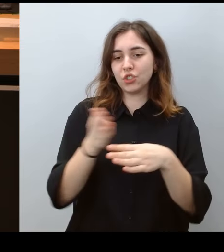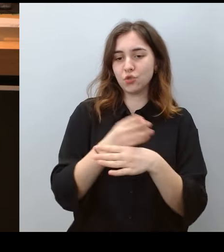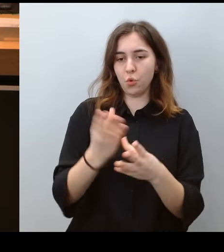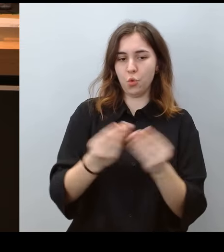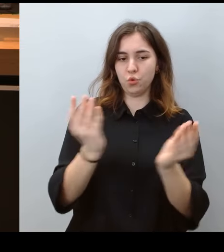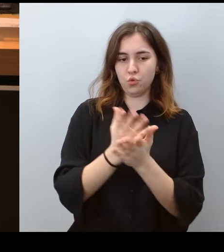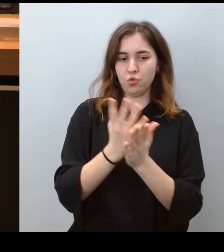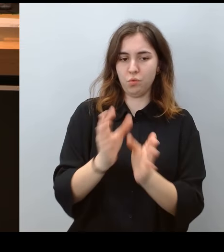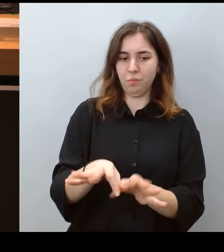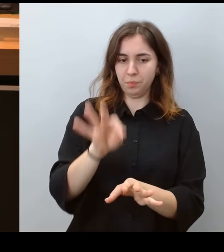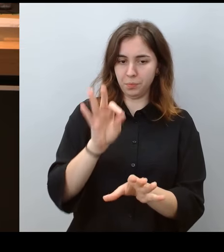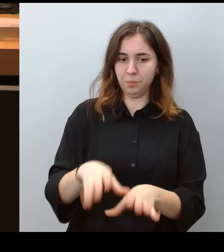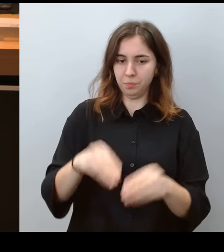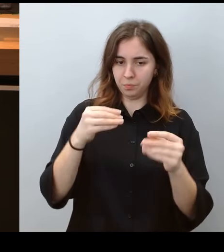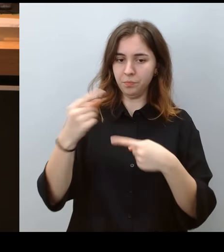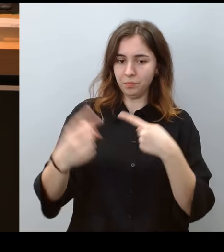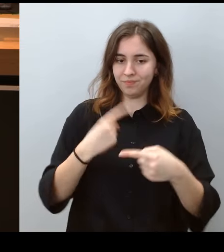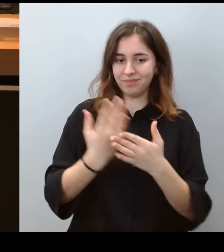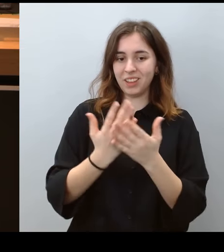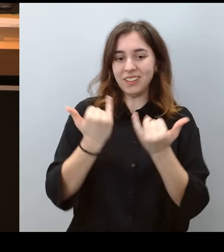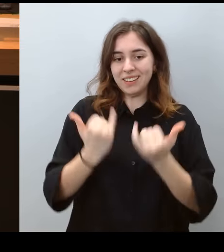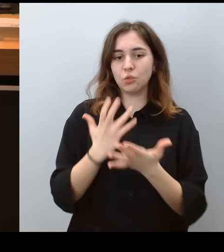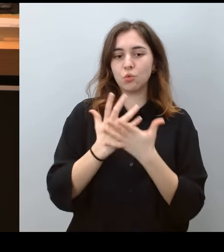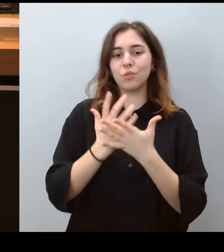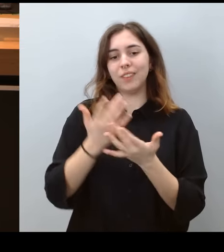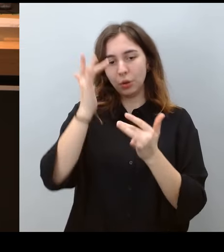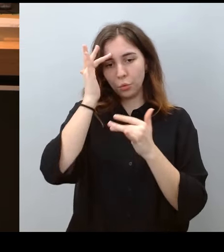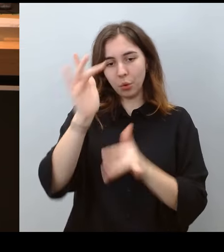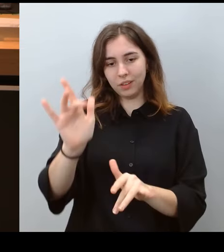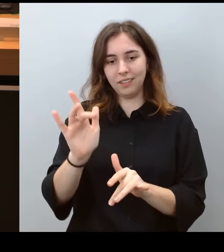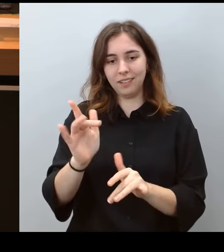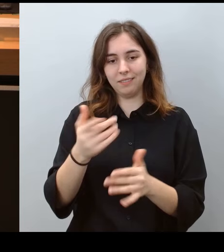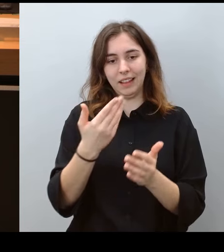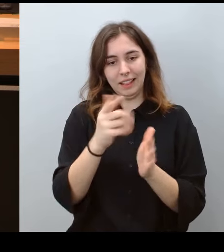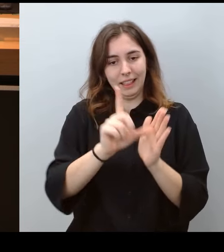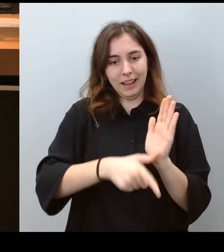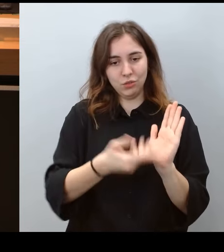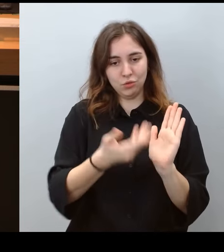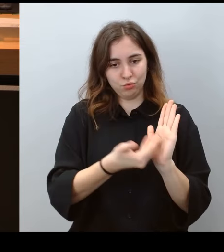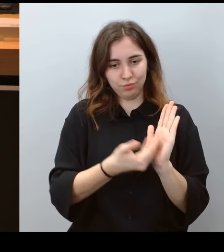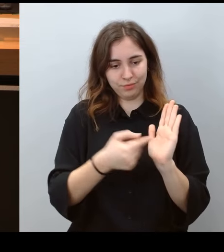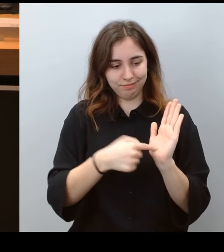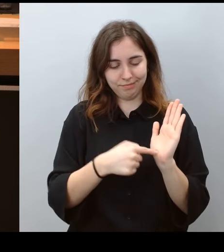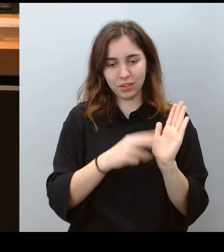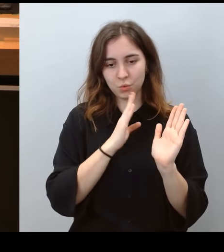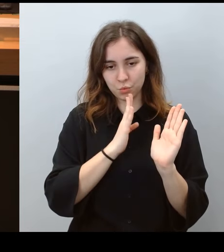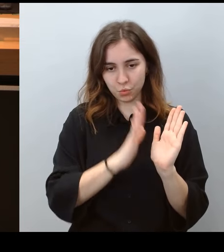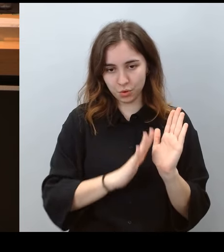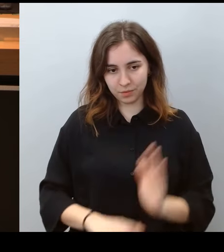Zumindest bis April. Gemeinsam ist es jetzt für uns eine Aufgabe als Koalition